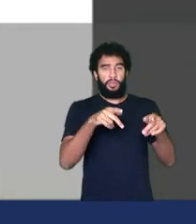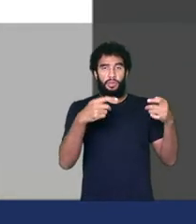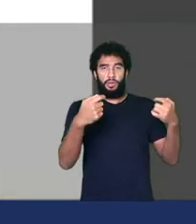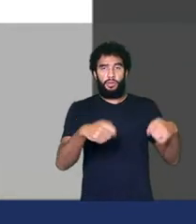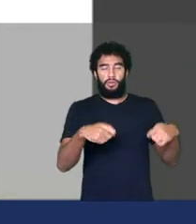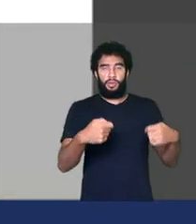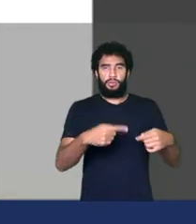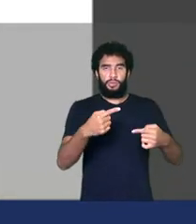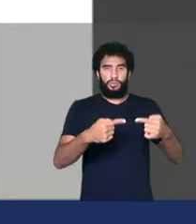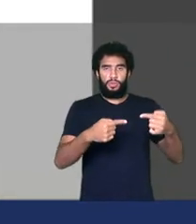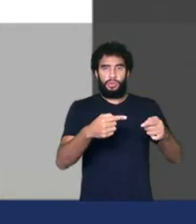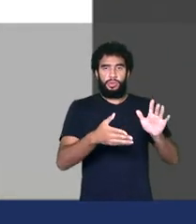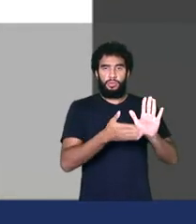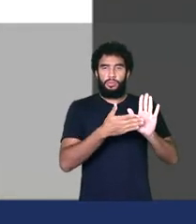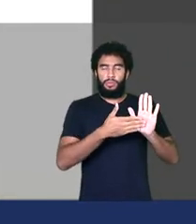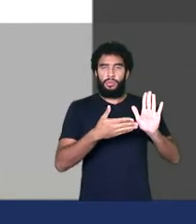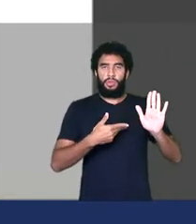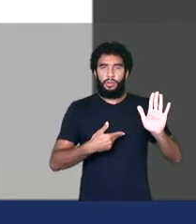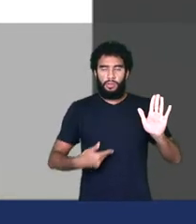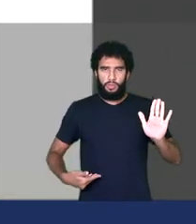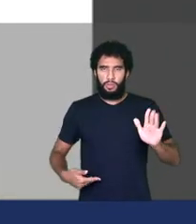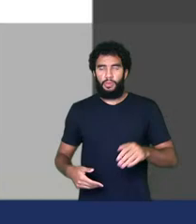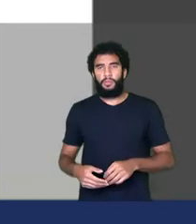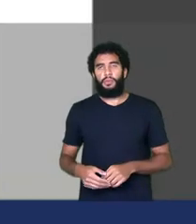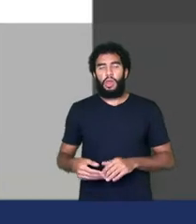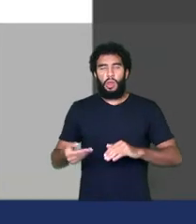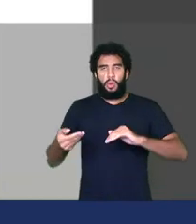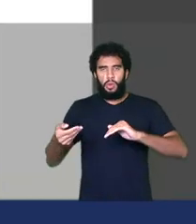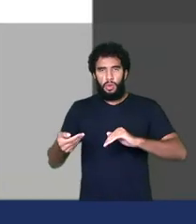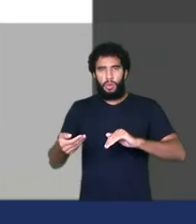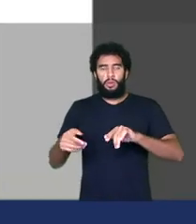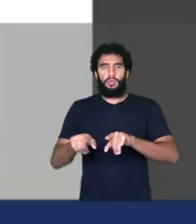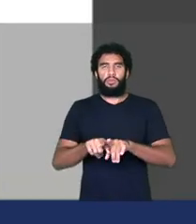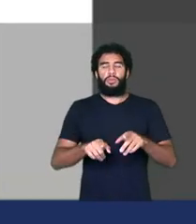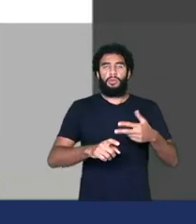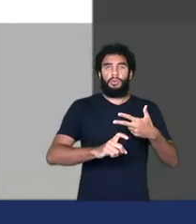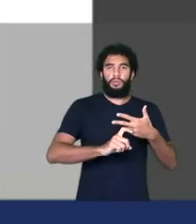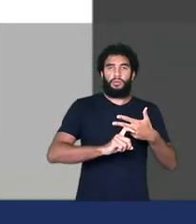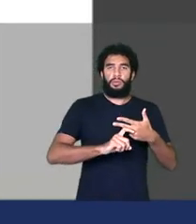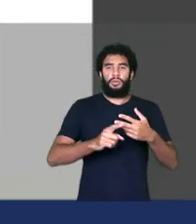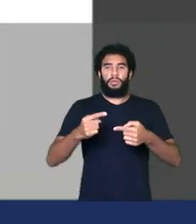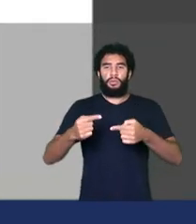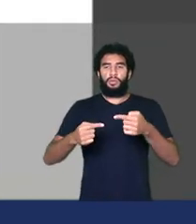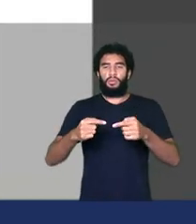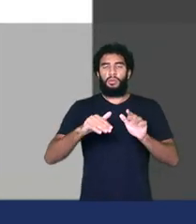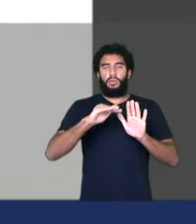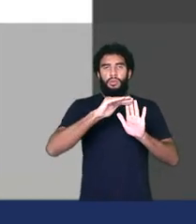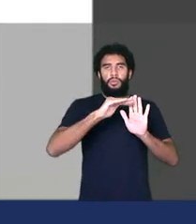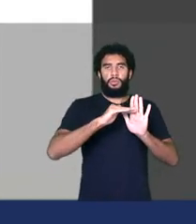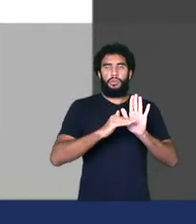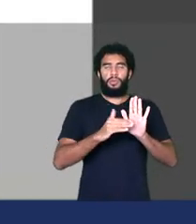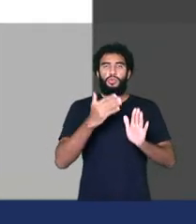DE POLÍTICAS PÚBLICAS , TANTO O CONGRESSO QUANTO O EXECUTIVO, TINHA QUE ESTAR REDISCUTINDO O P A, O PROGRAMA